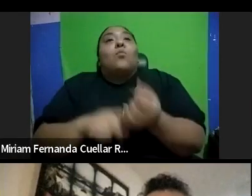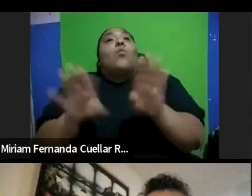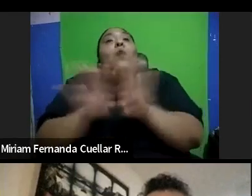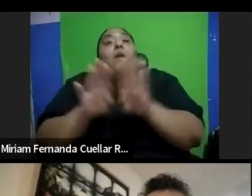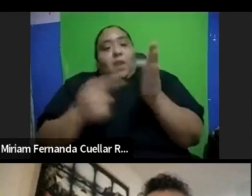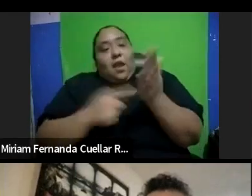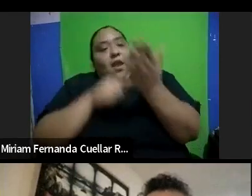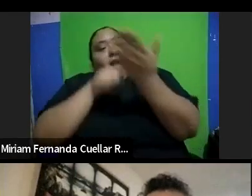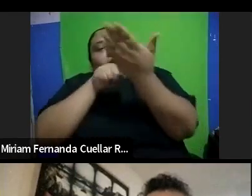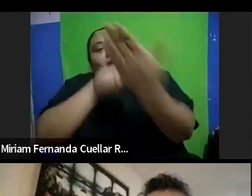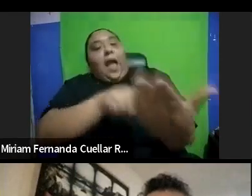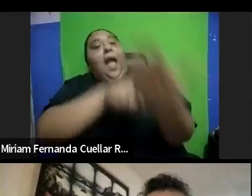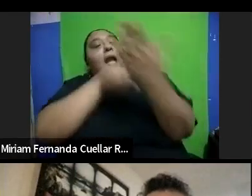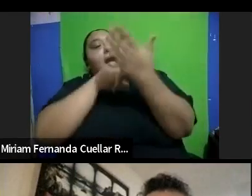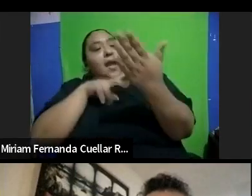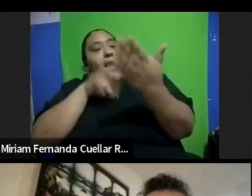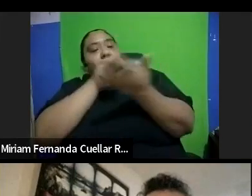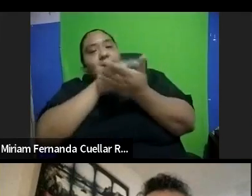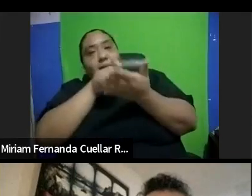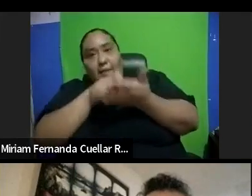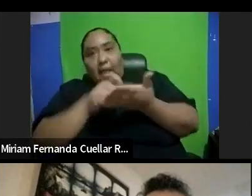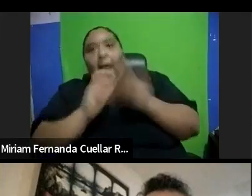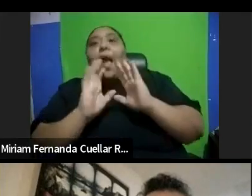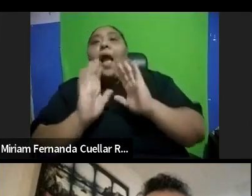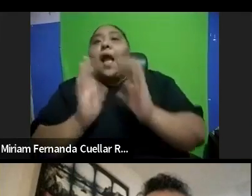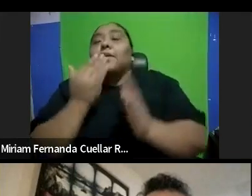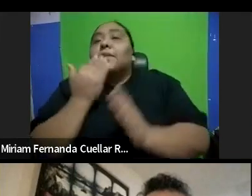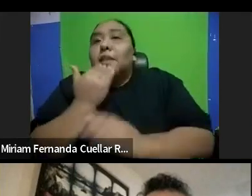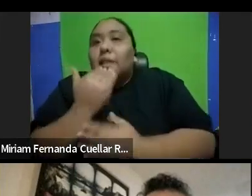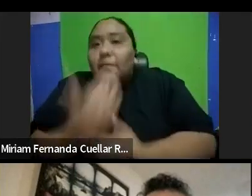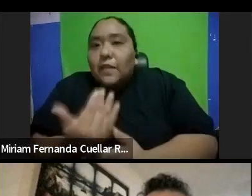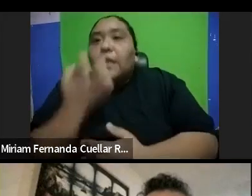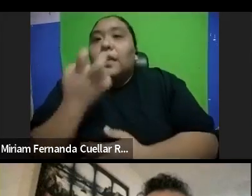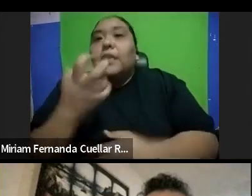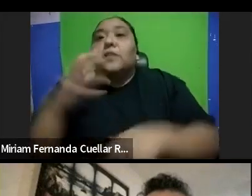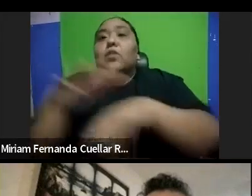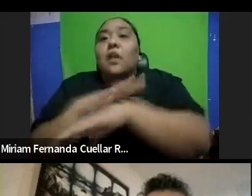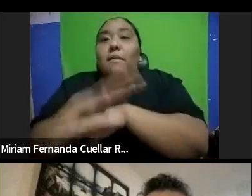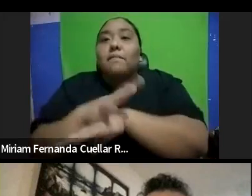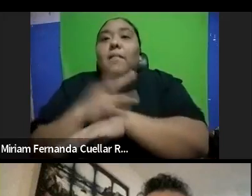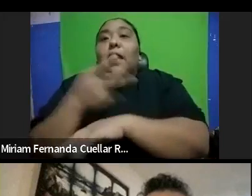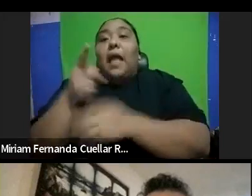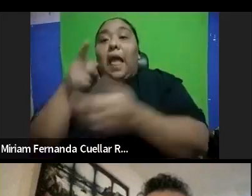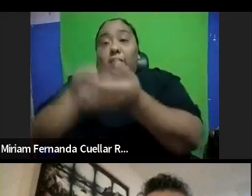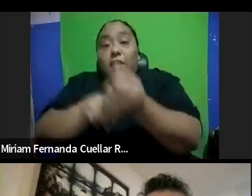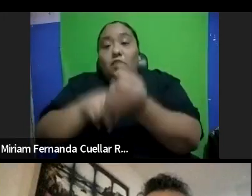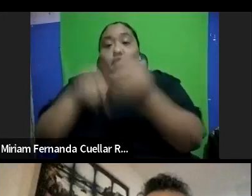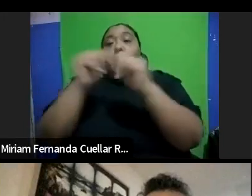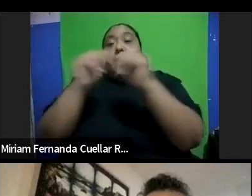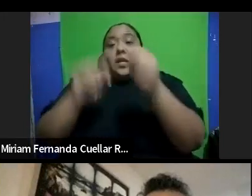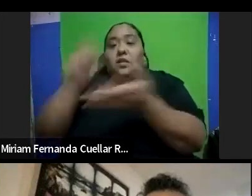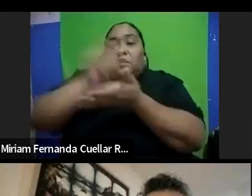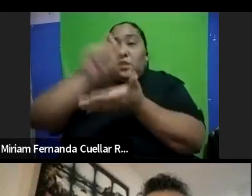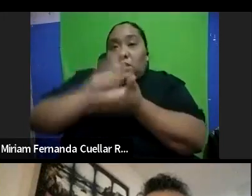tradicional Eso es lo que cambia personalmente Eso es lo que cambia Por es lo que cambia Por su testigo, que no lo agregó en agrego en mi agrego en mi tesis la